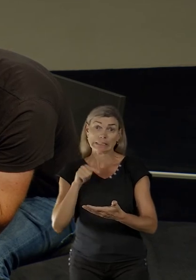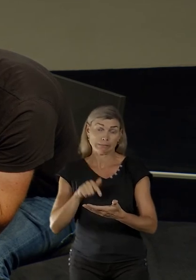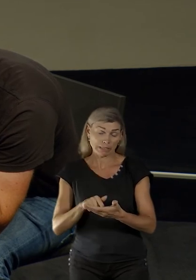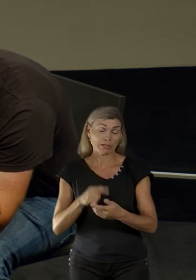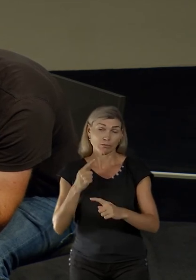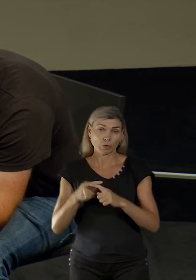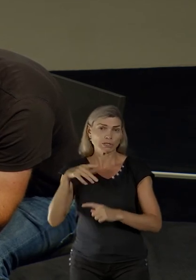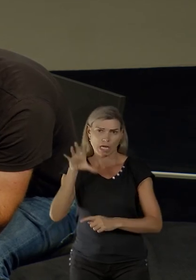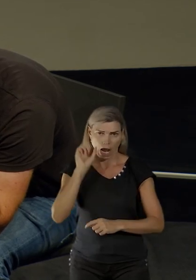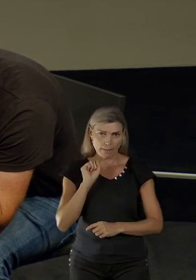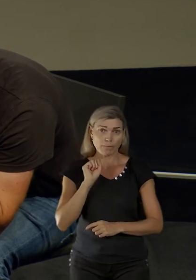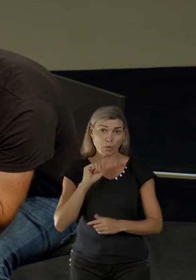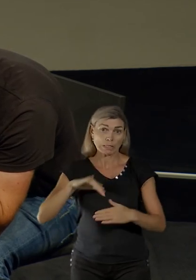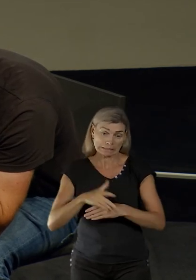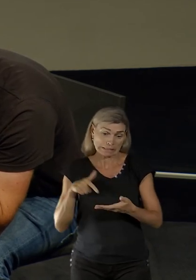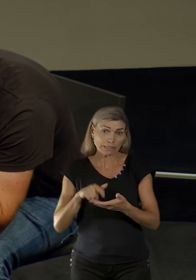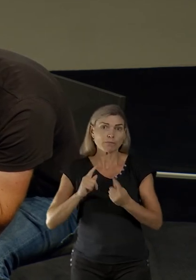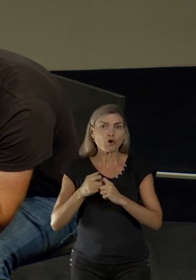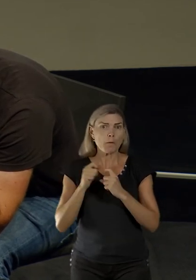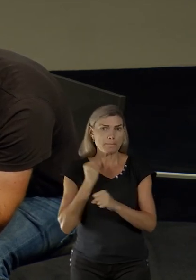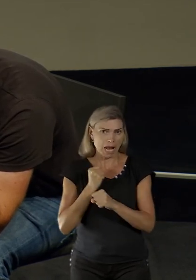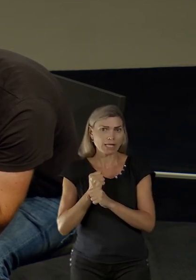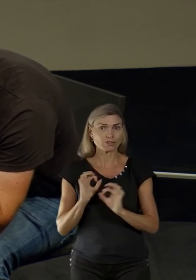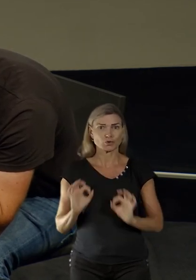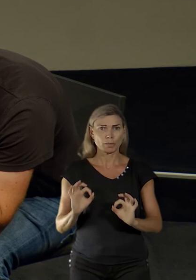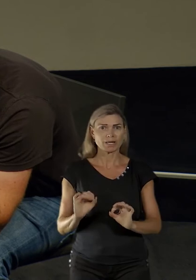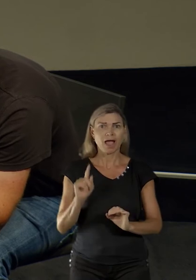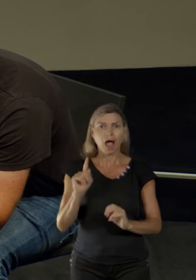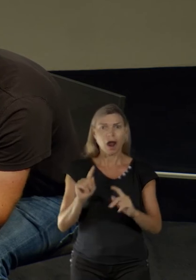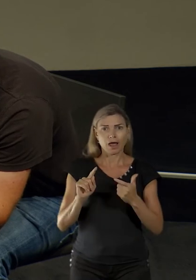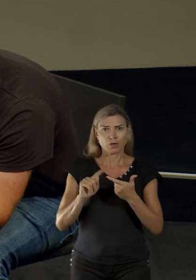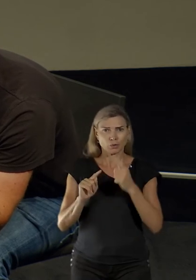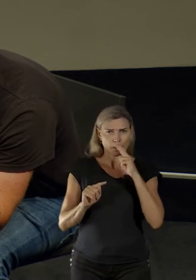Ale na druhou stranu mám prostě svojí praktickou zkušenost,